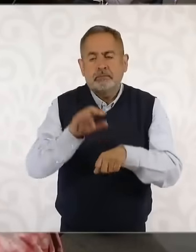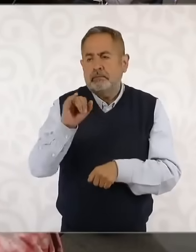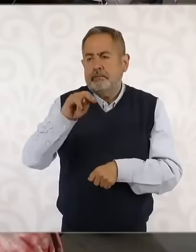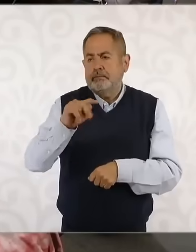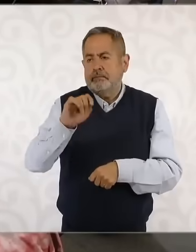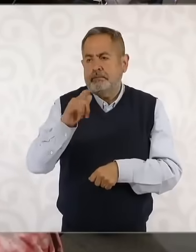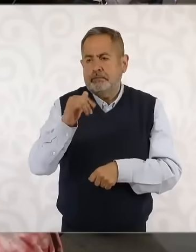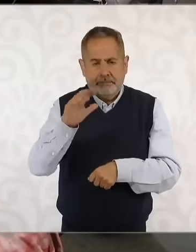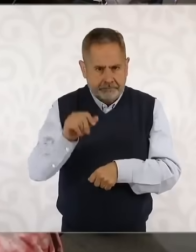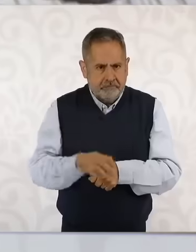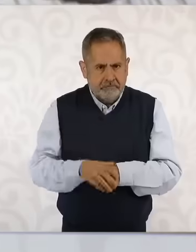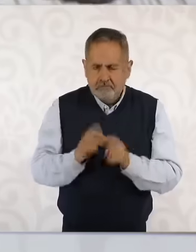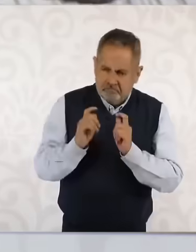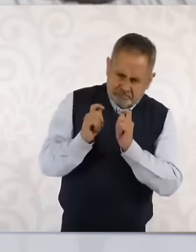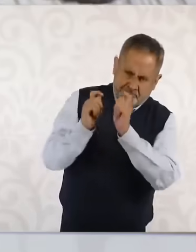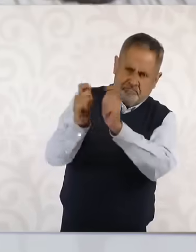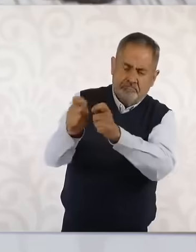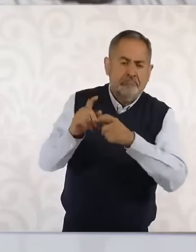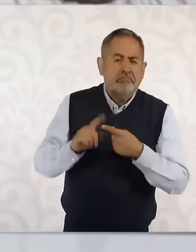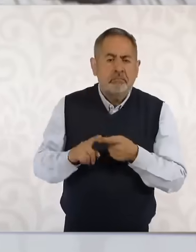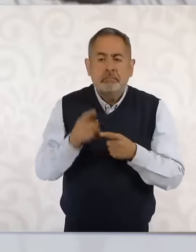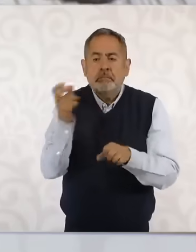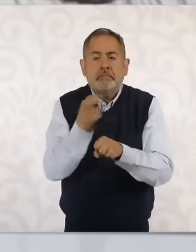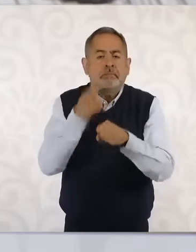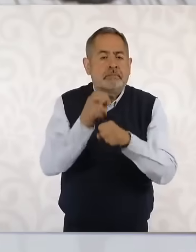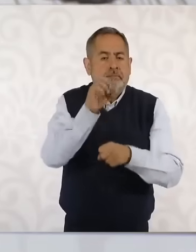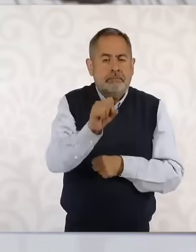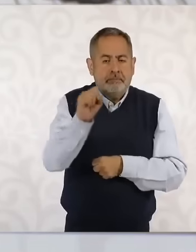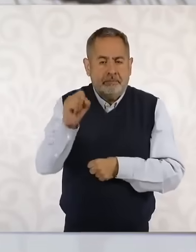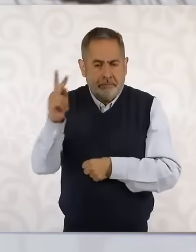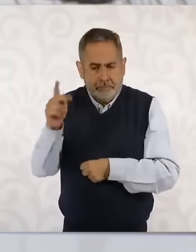le dimos las capacidades a la Secretaría de Seguridad y Protección Ciudadana,